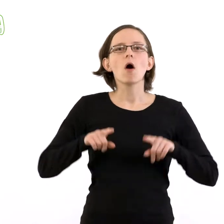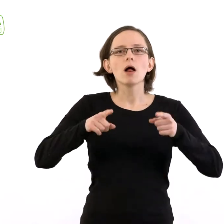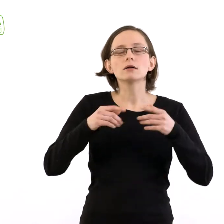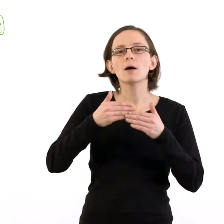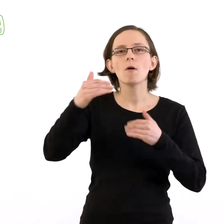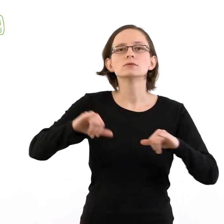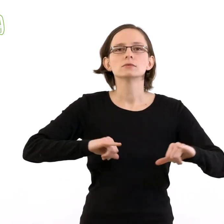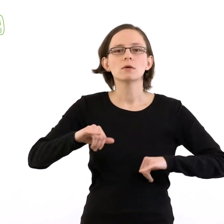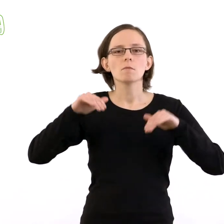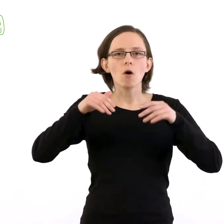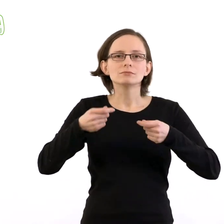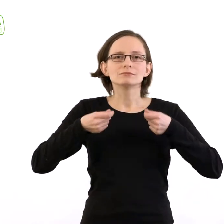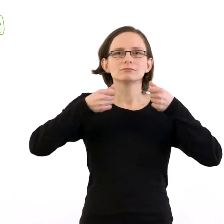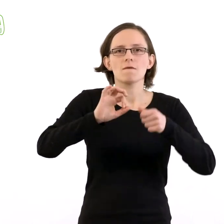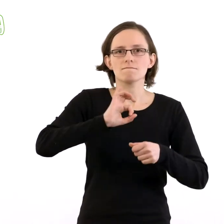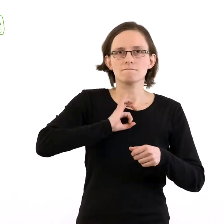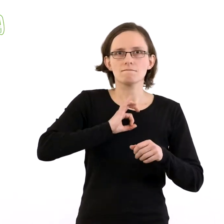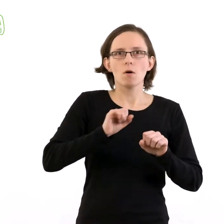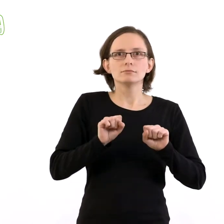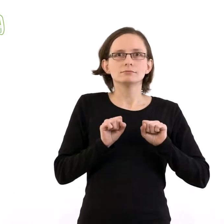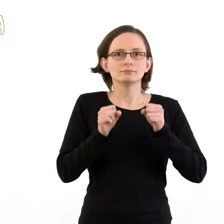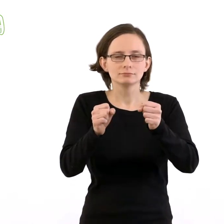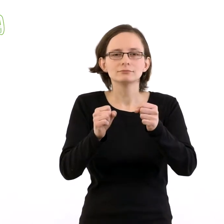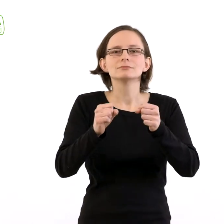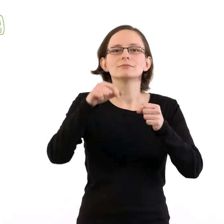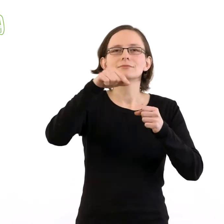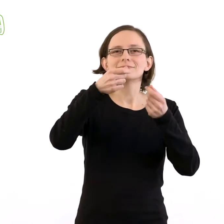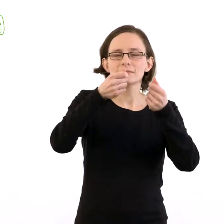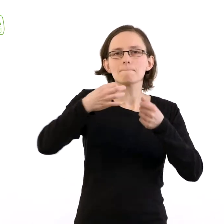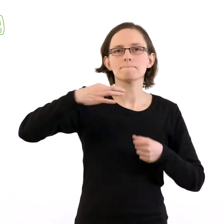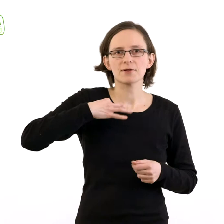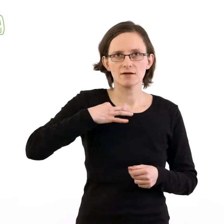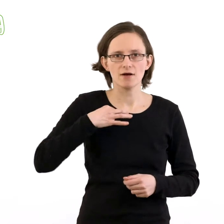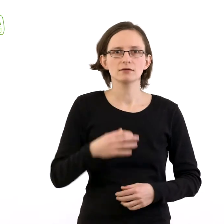Organizacja pozarządowa może finansować swoją działalność środkami pochodzącymi ze źródeł prywatnych.